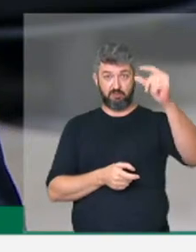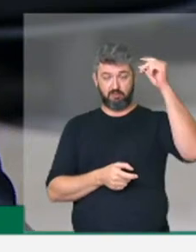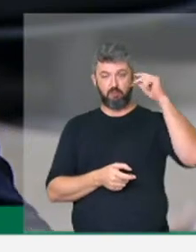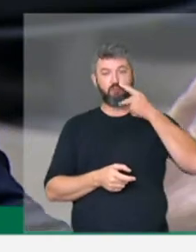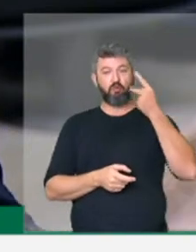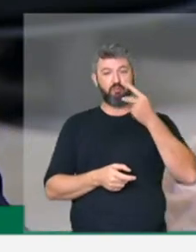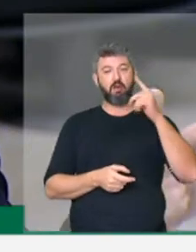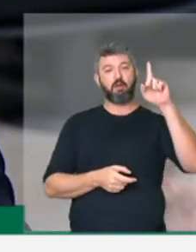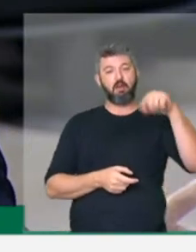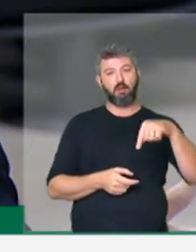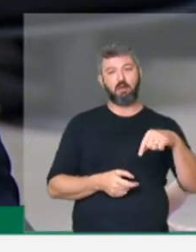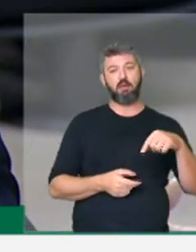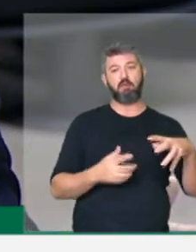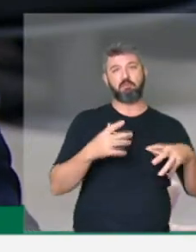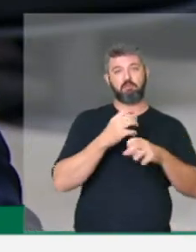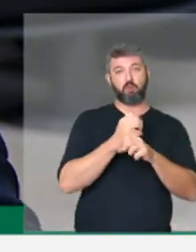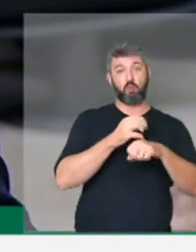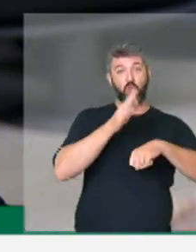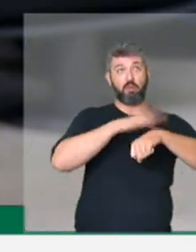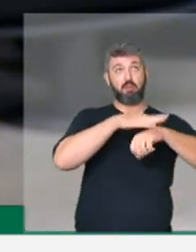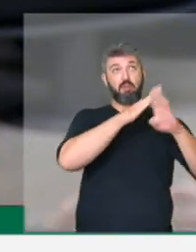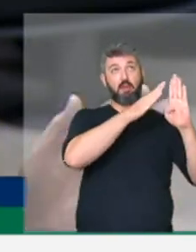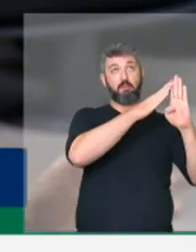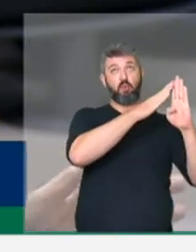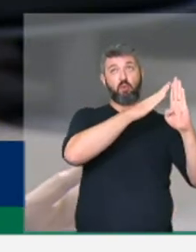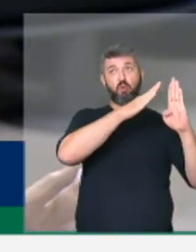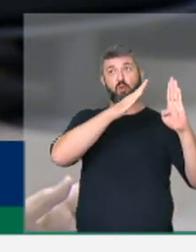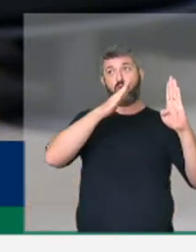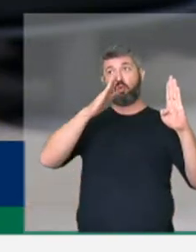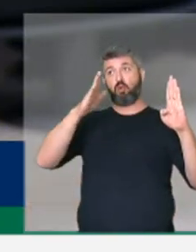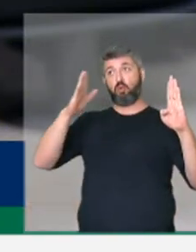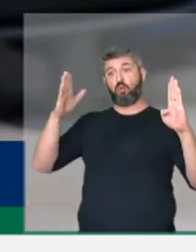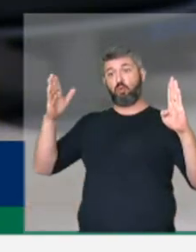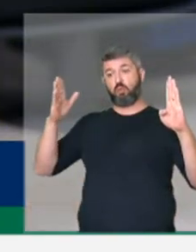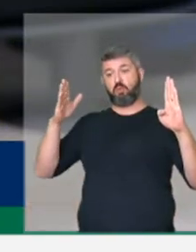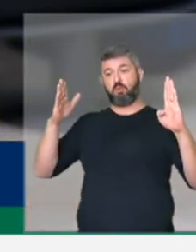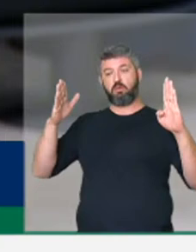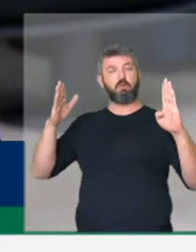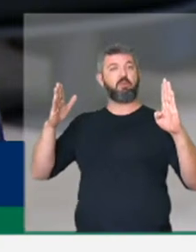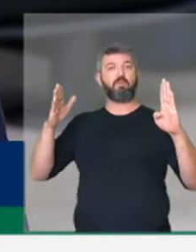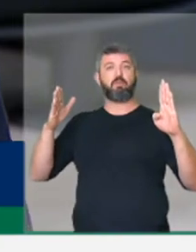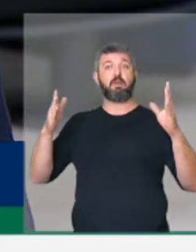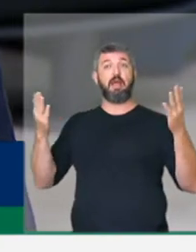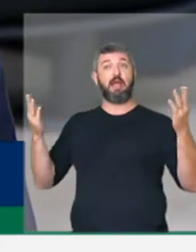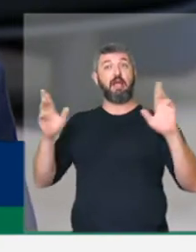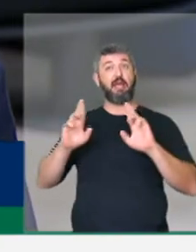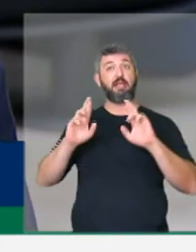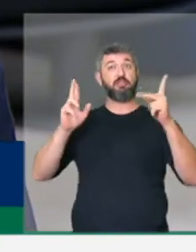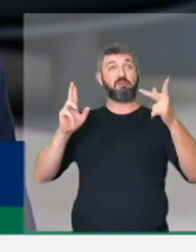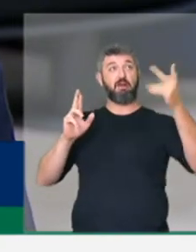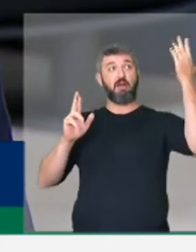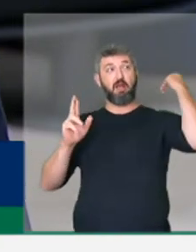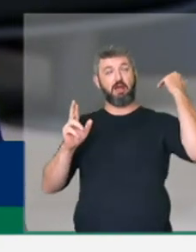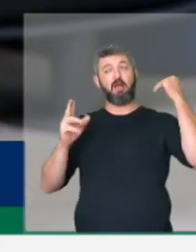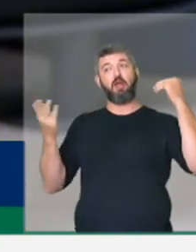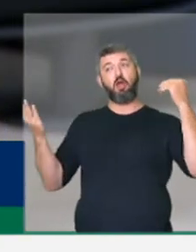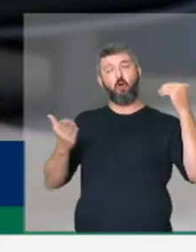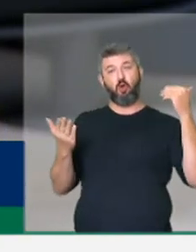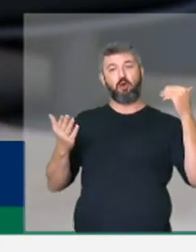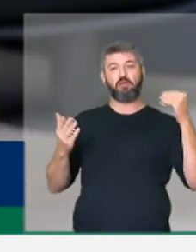PERÍODO DE INFLAÇÃO DE 80% AO MÊ S. ISSO CRIOU UMA BOLA DE NEVE. EM CIMA DISSO VOCÊ ACRESCENTAR ENCARGOS E JUROS